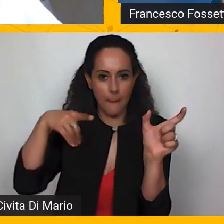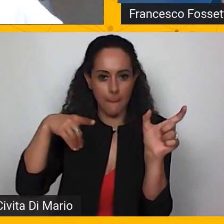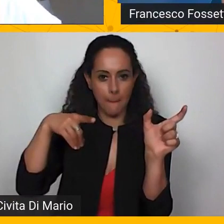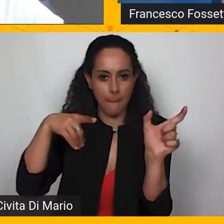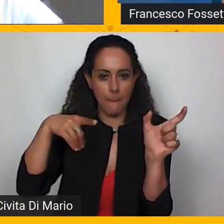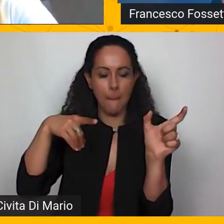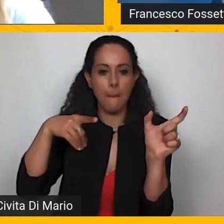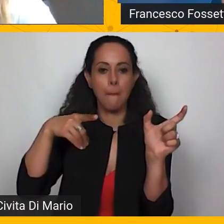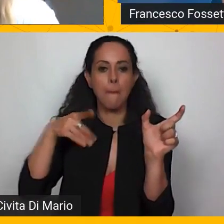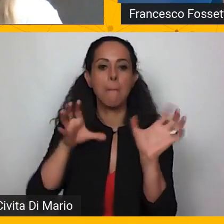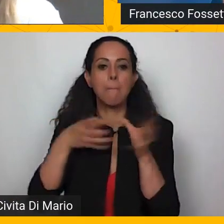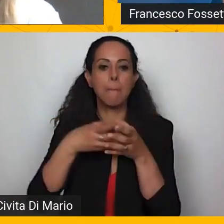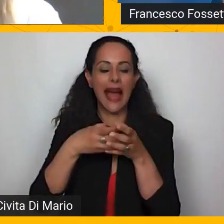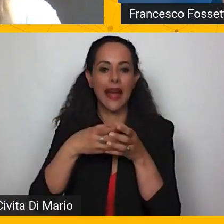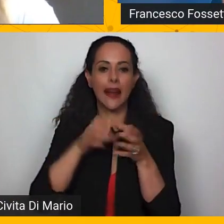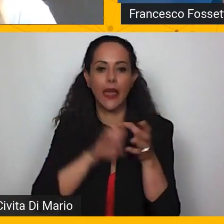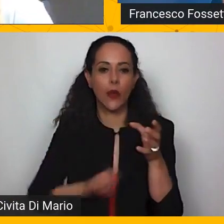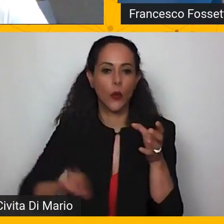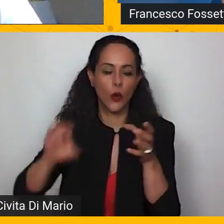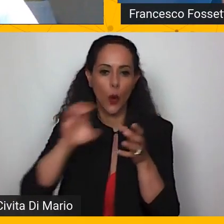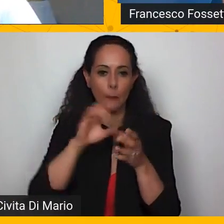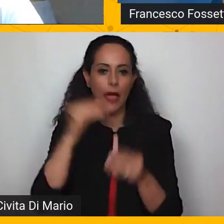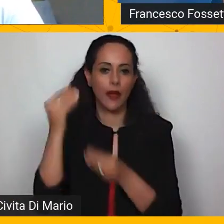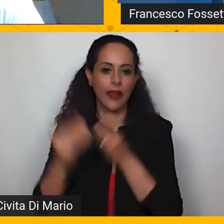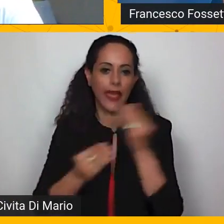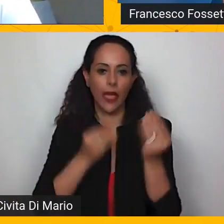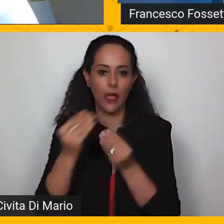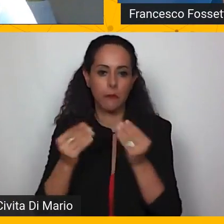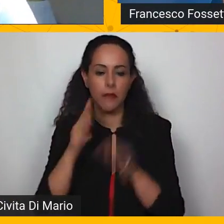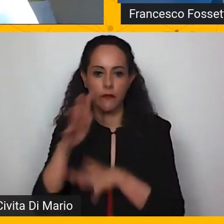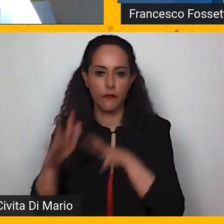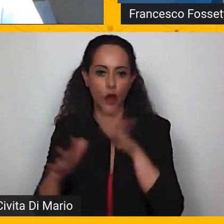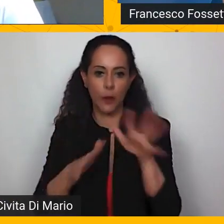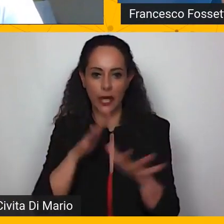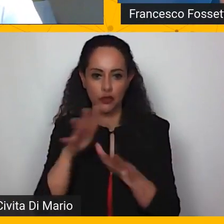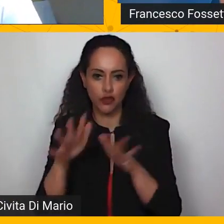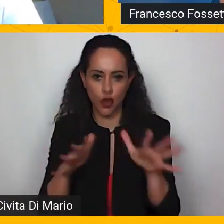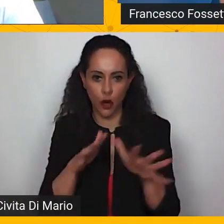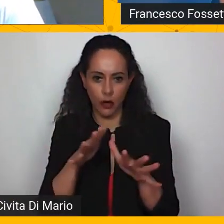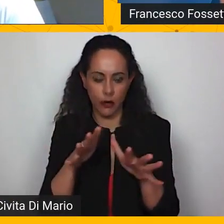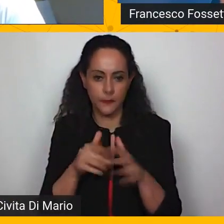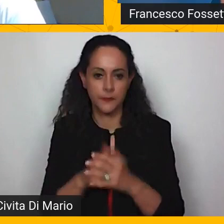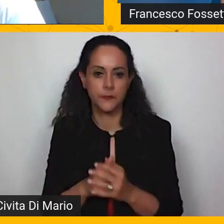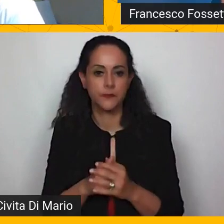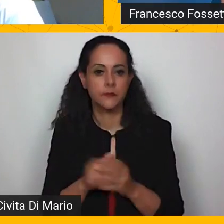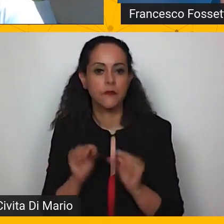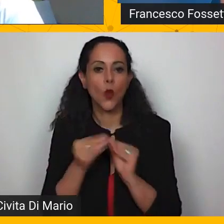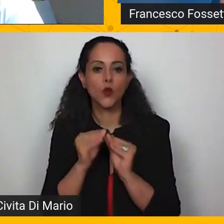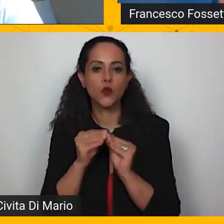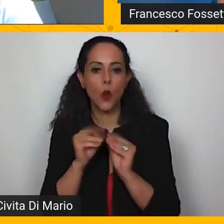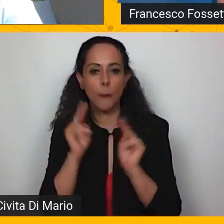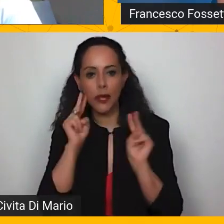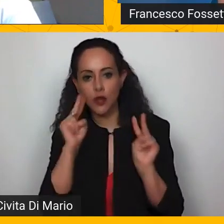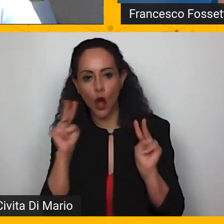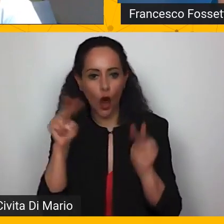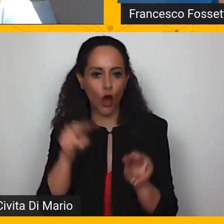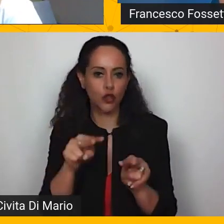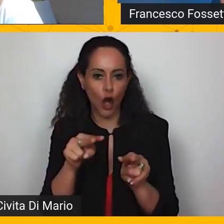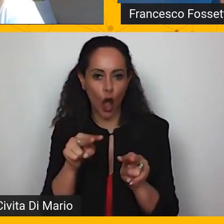significa paneuropeangame information ed è eh un uno